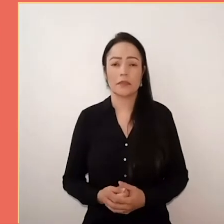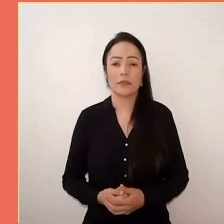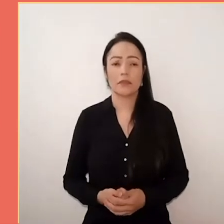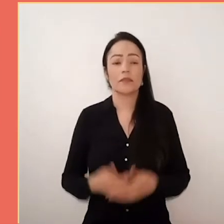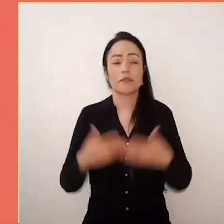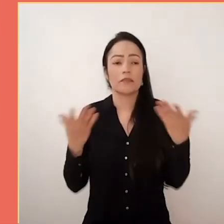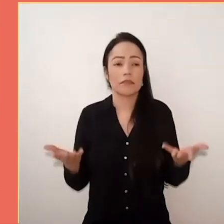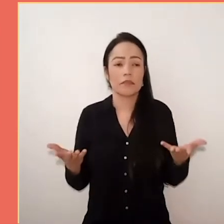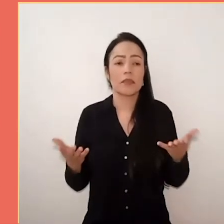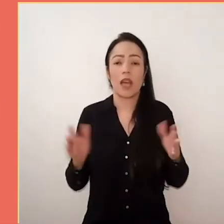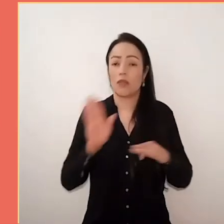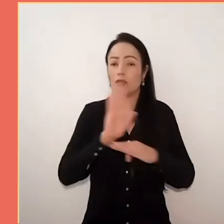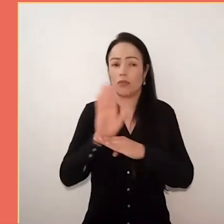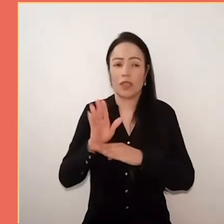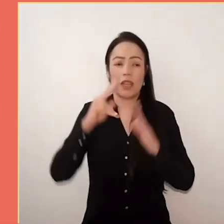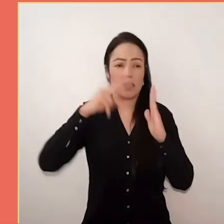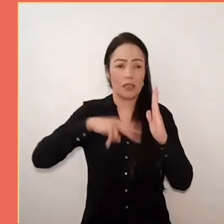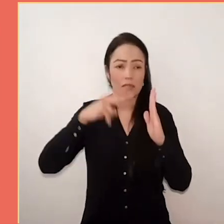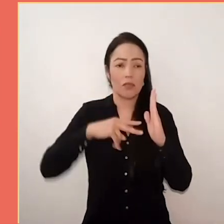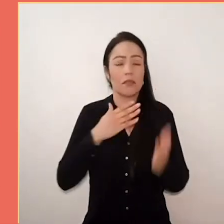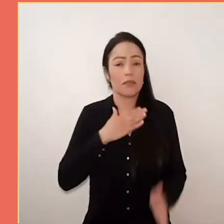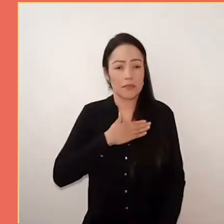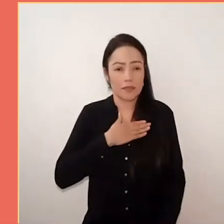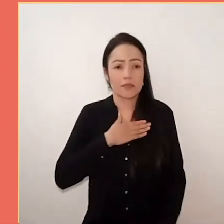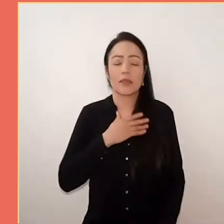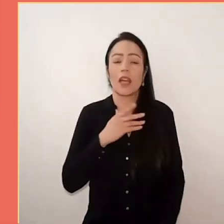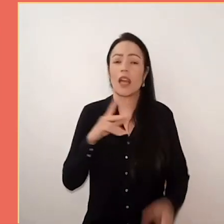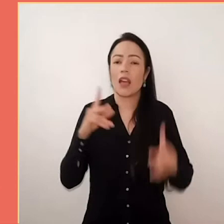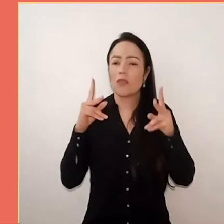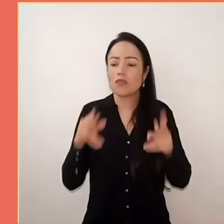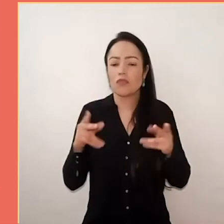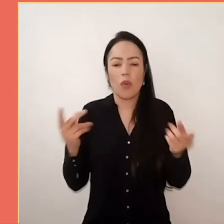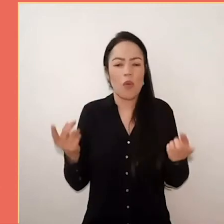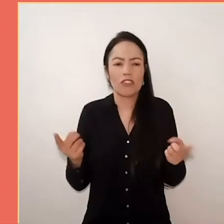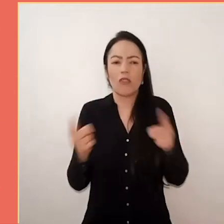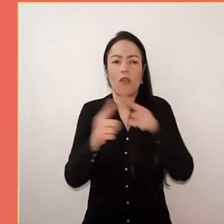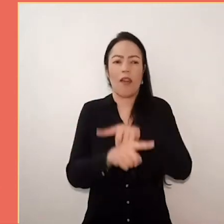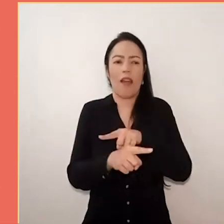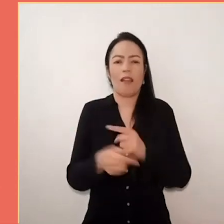Formar leitores também pra mim é ser transgressor com essa imposição editorial,